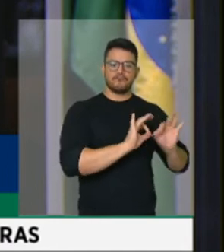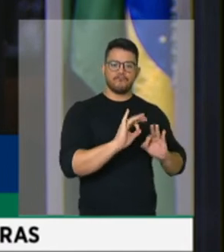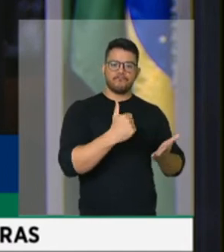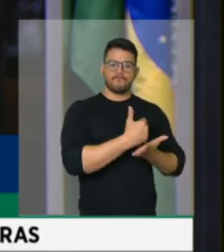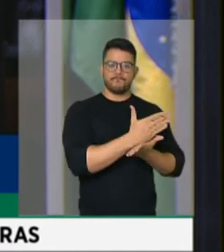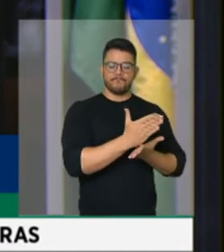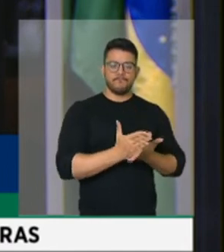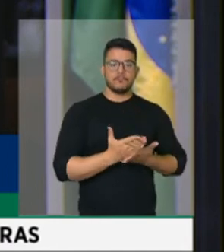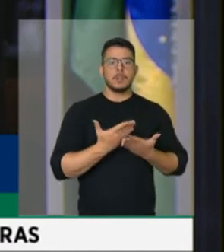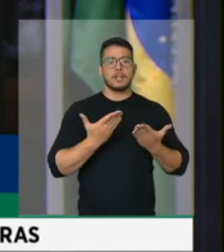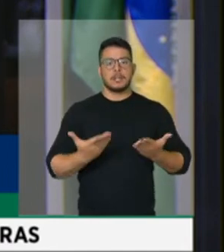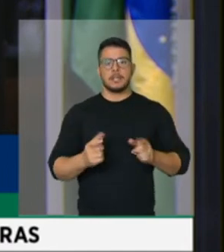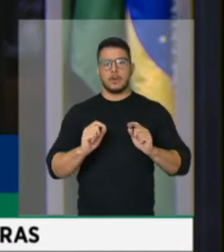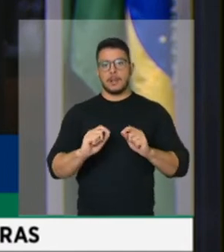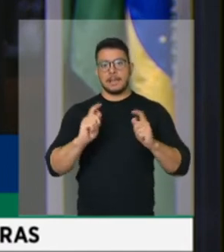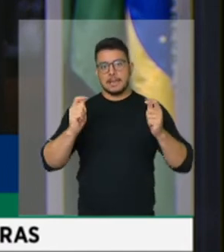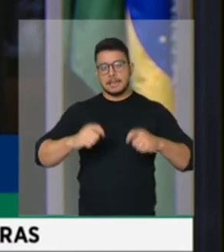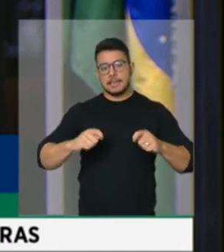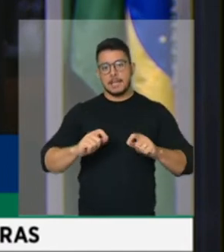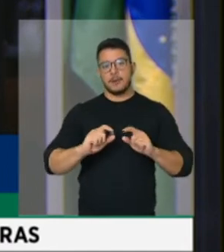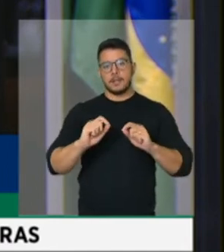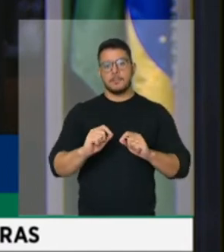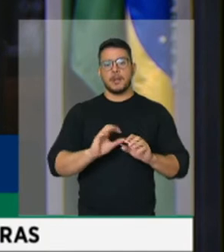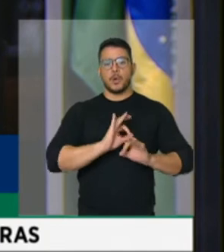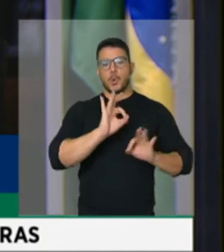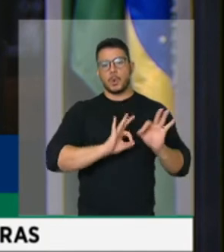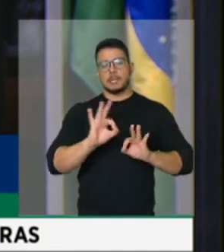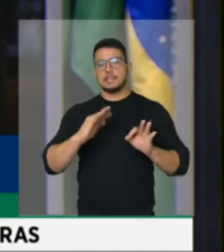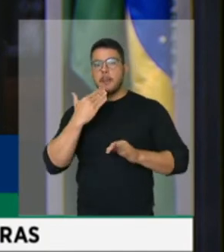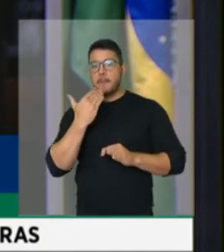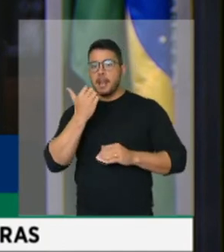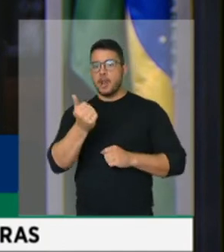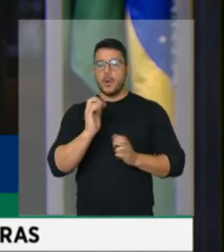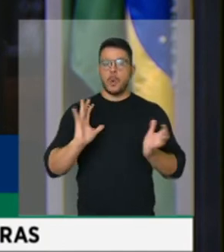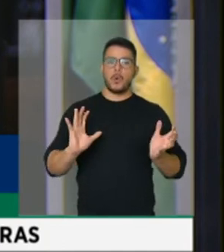REGIONAIS POR BACIAS HIDROGRÁFICAS TOMANDO POR BASE A ESTRUTURA ATUAL DAS